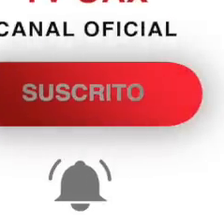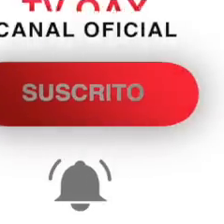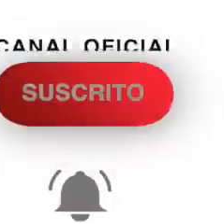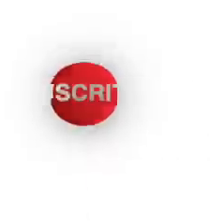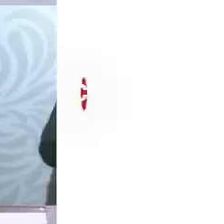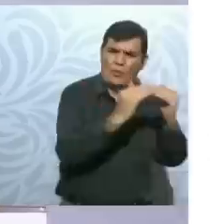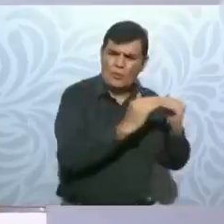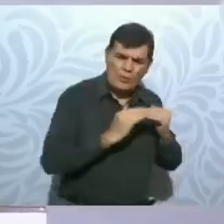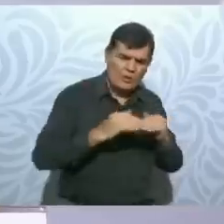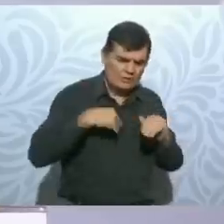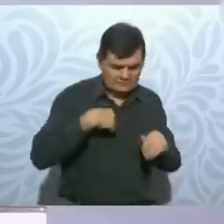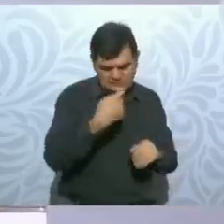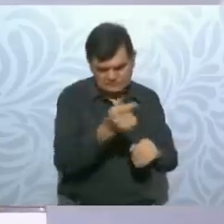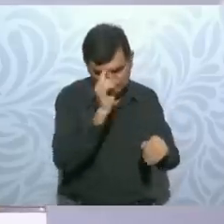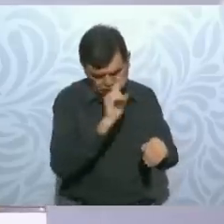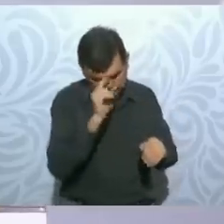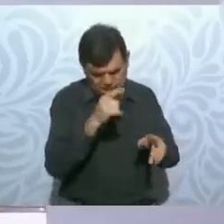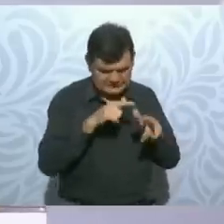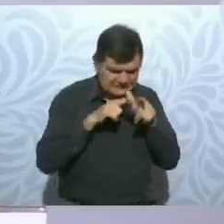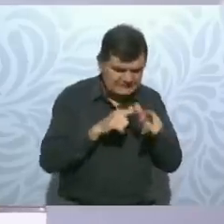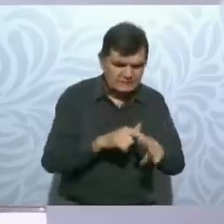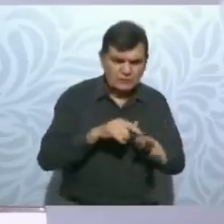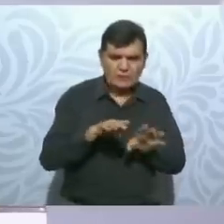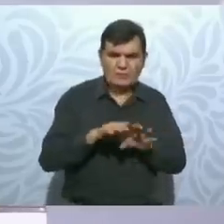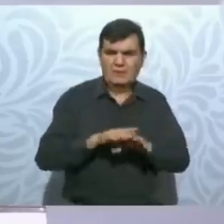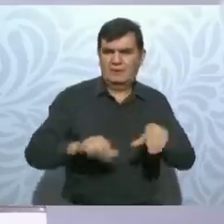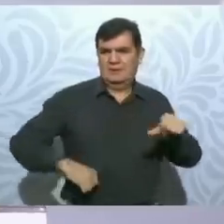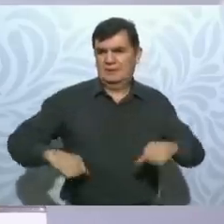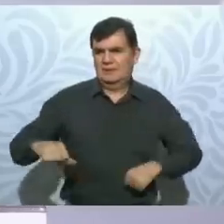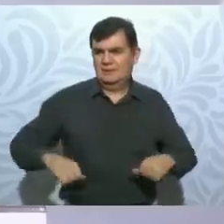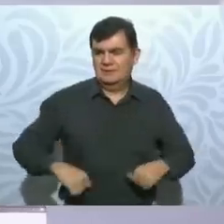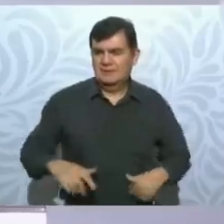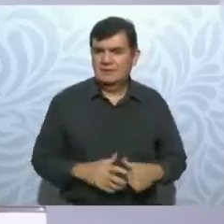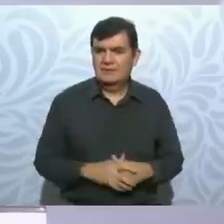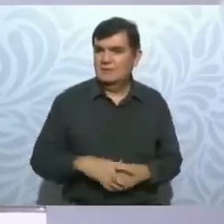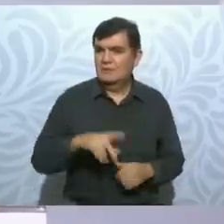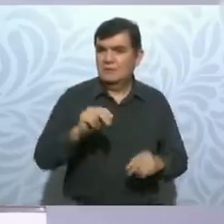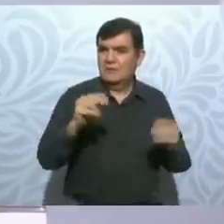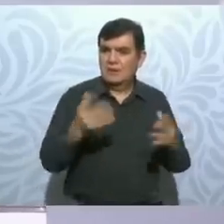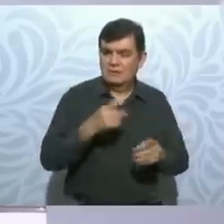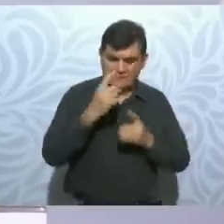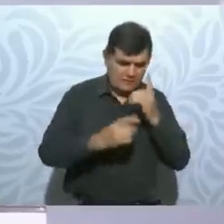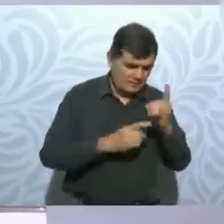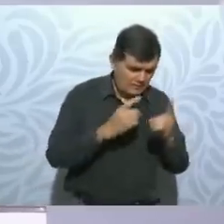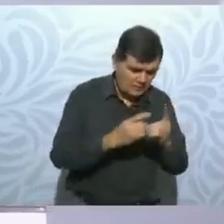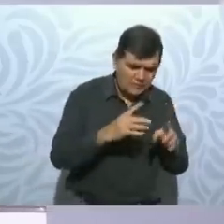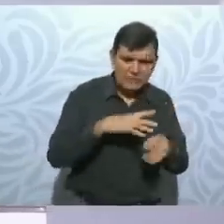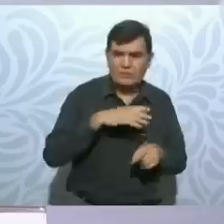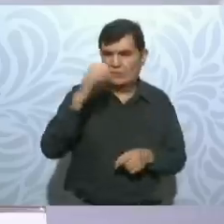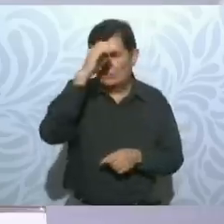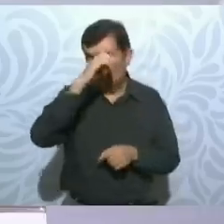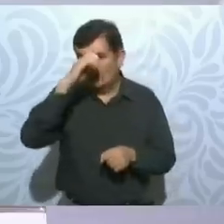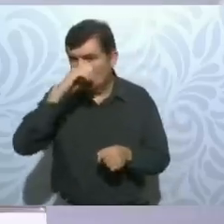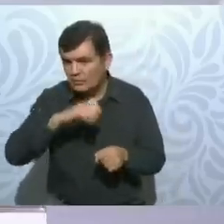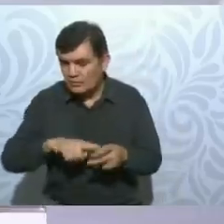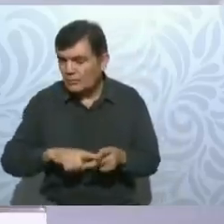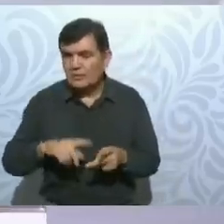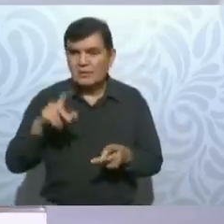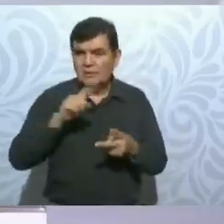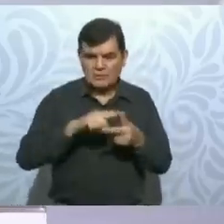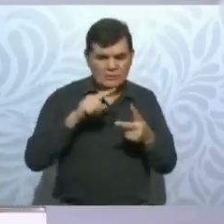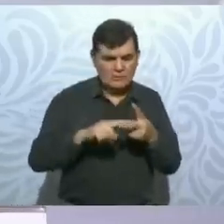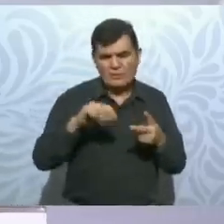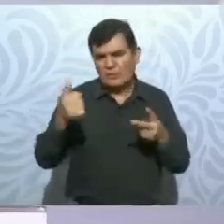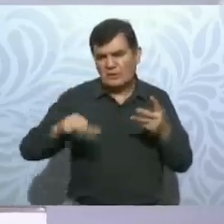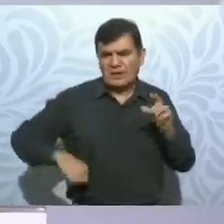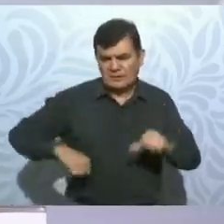orientación y mantener esta actividad si no es deporte es cultura y si no son otras actividades